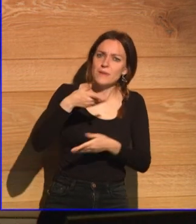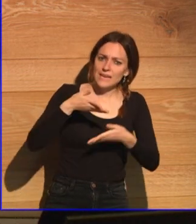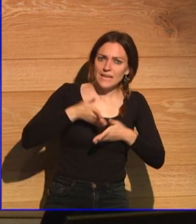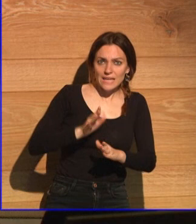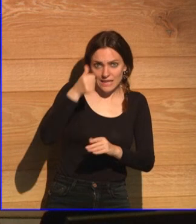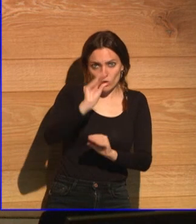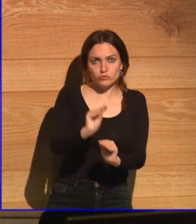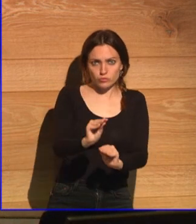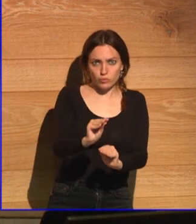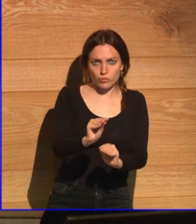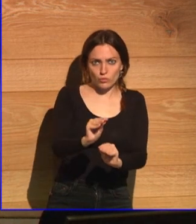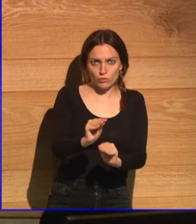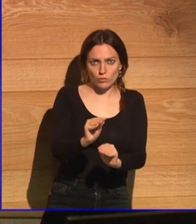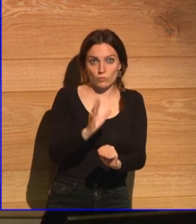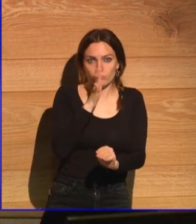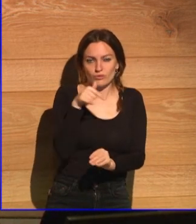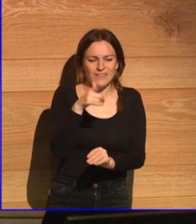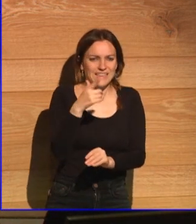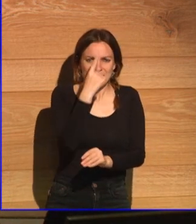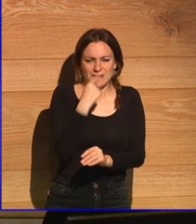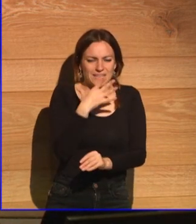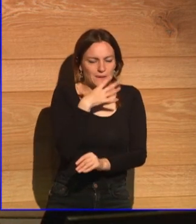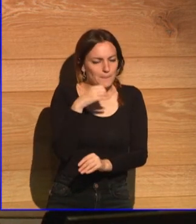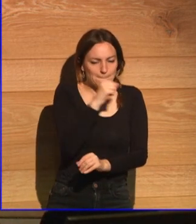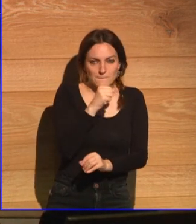no de cargarse a su padre a las espaldas y llevar a su hijo de la mano.